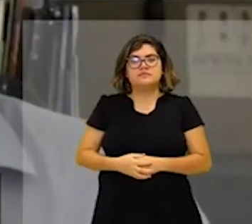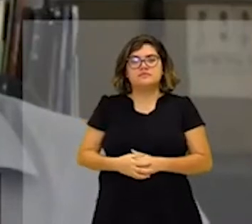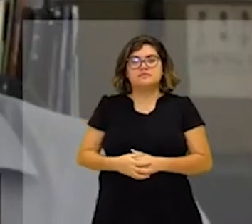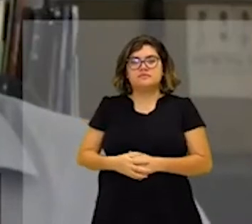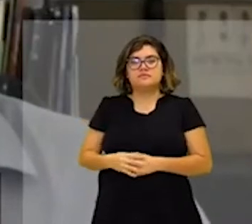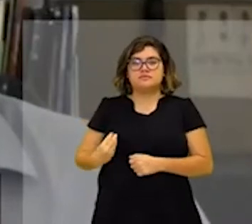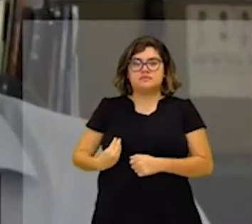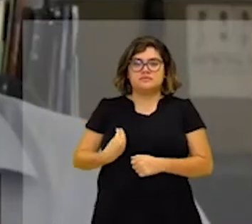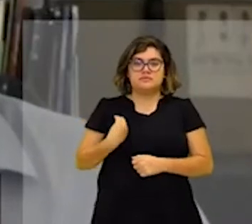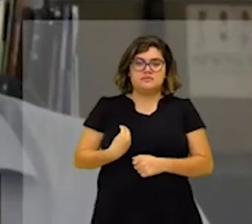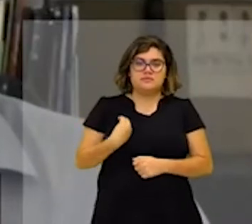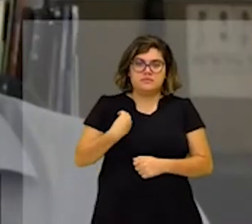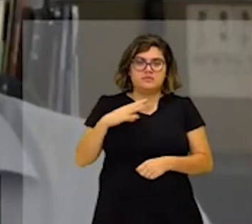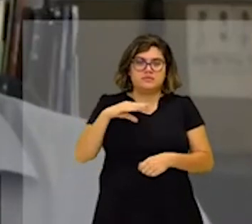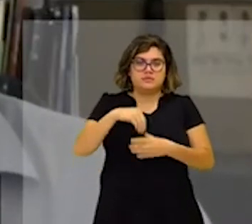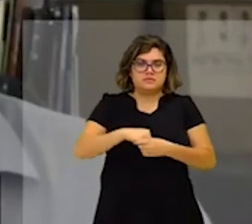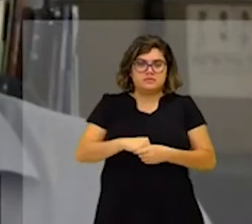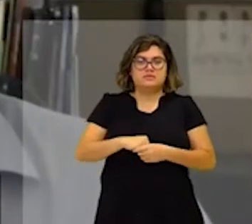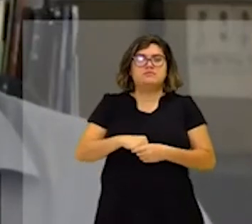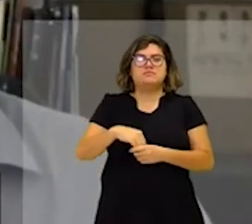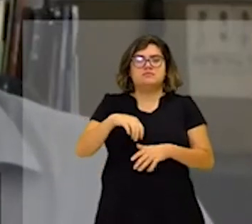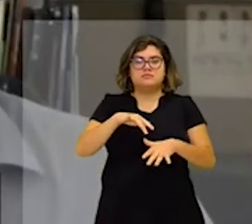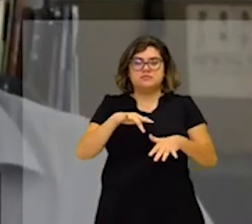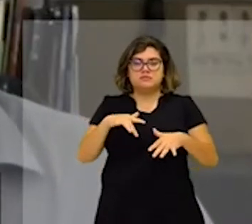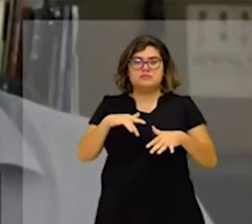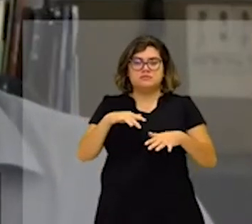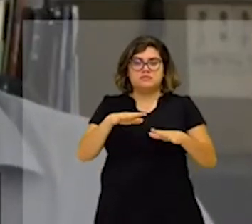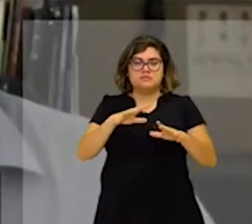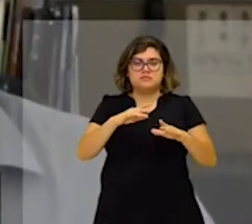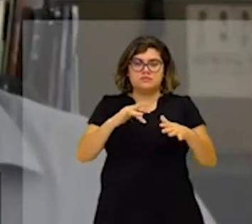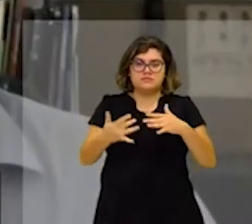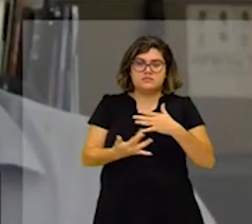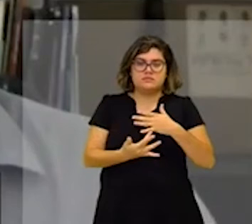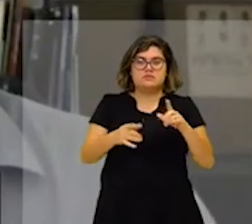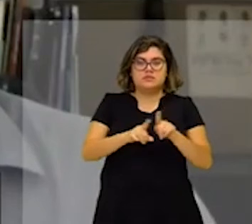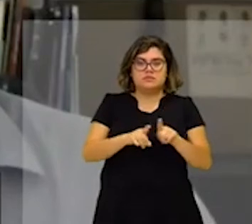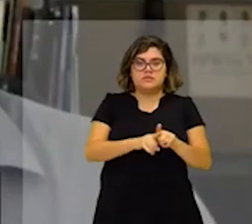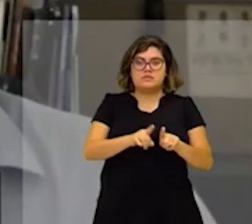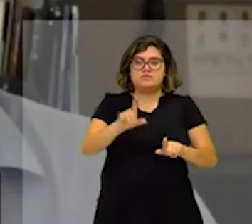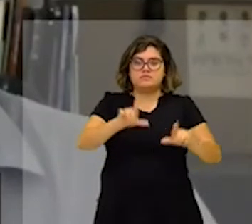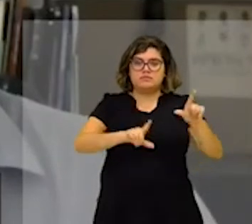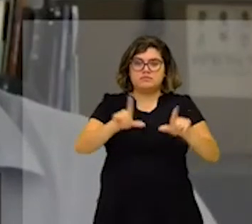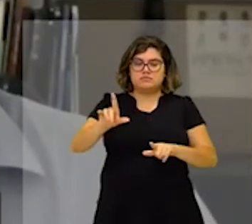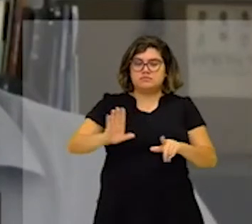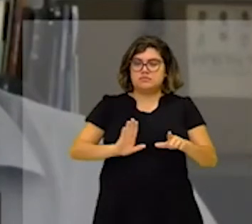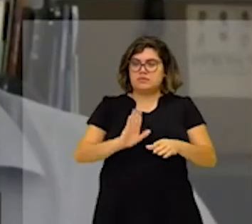a publicação as propagandas eleitorais de maneira então identificar de que maneira